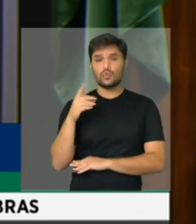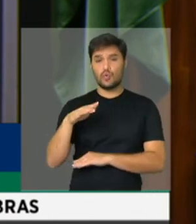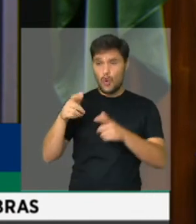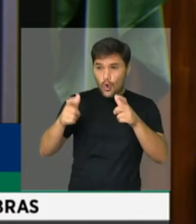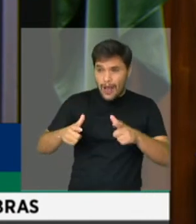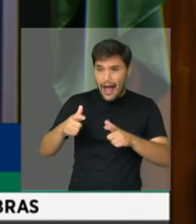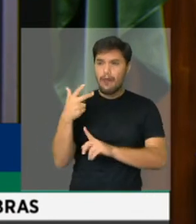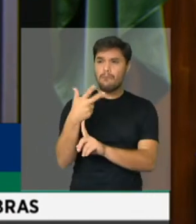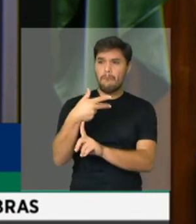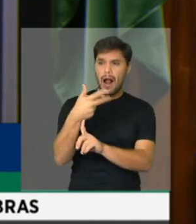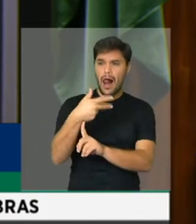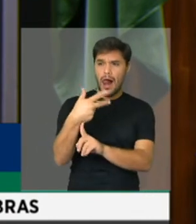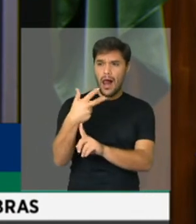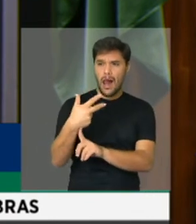DAR UM EXEMPLO... VENDERAM O MAIOR PARQUE EÓLICO DA